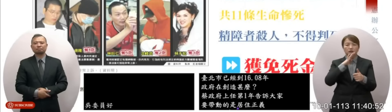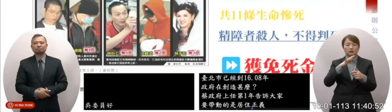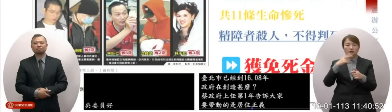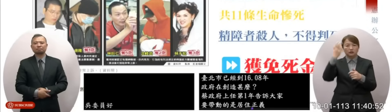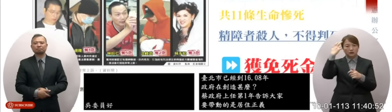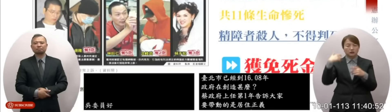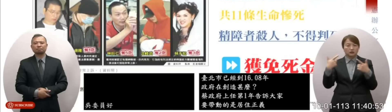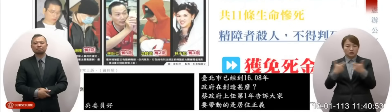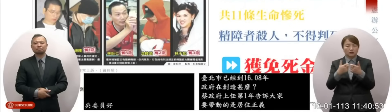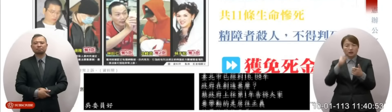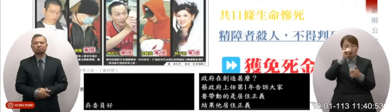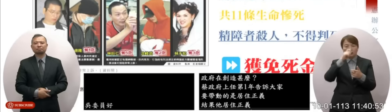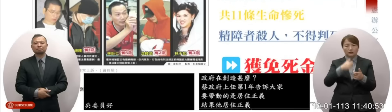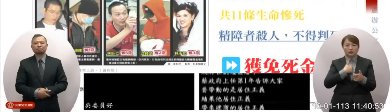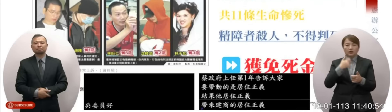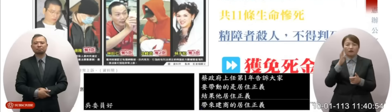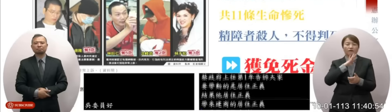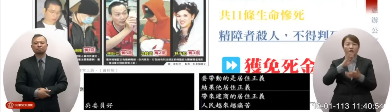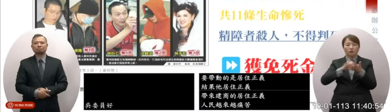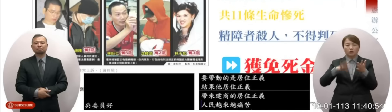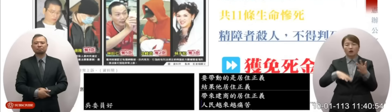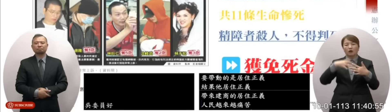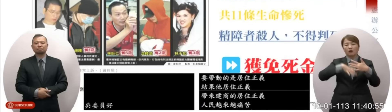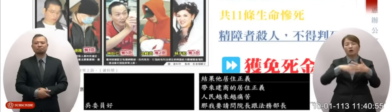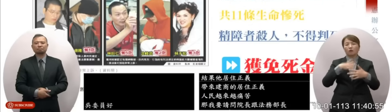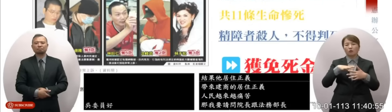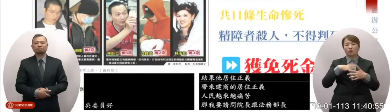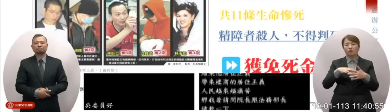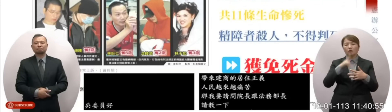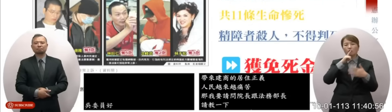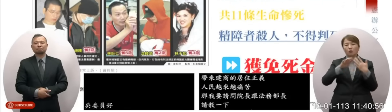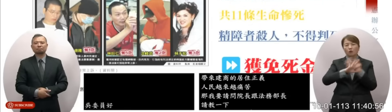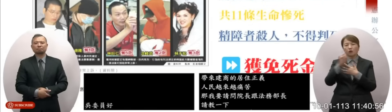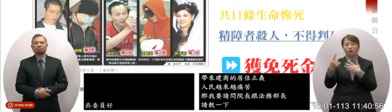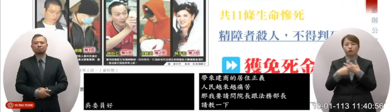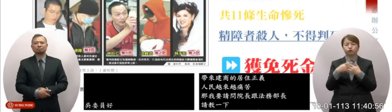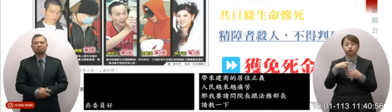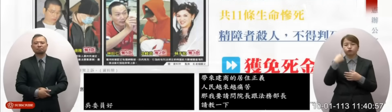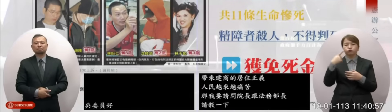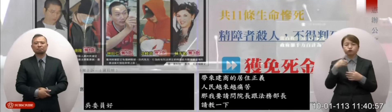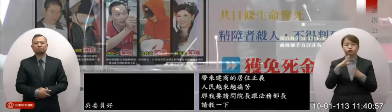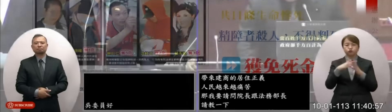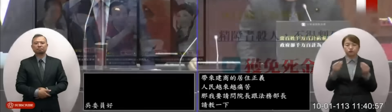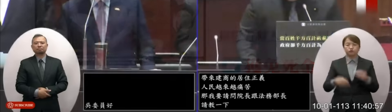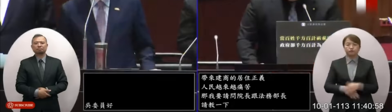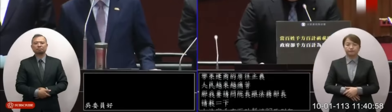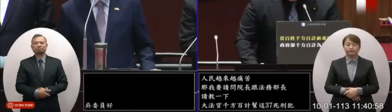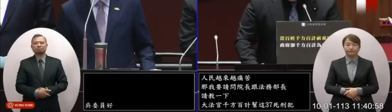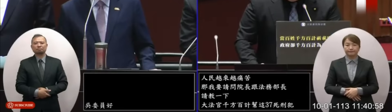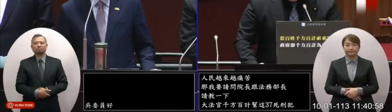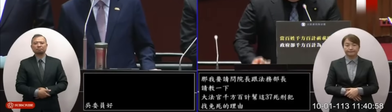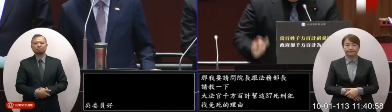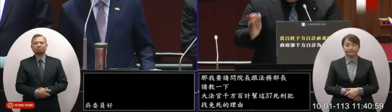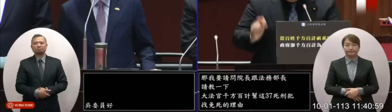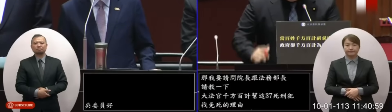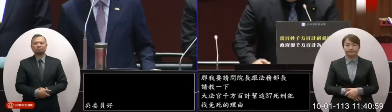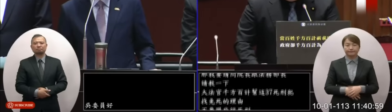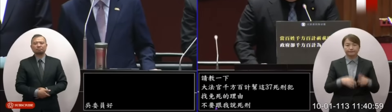並沒有說什麼實質廢死 大家都內行人 不用講這個外行話了 那我請教一下好 院長還有部長